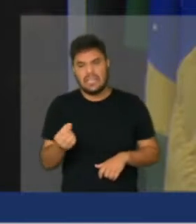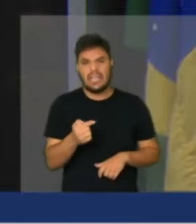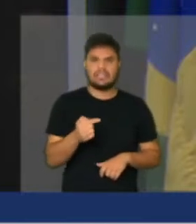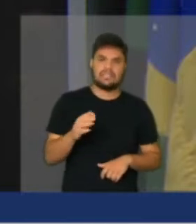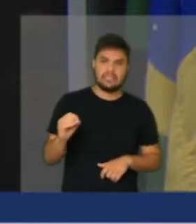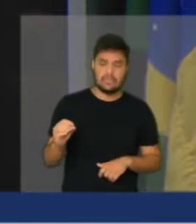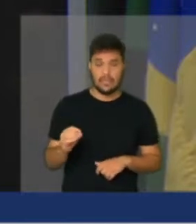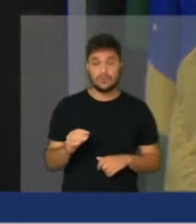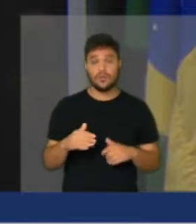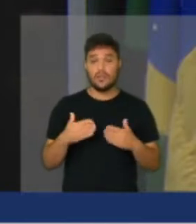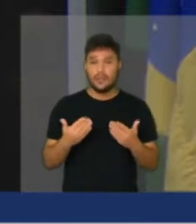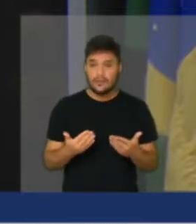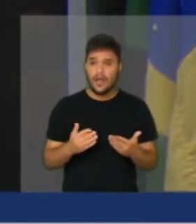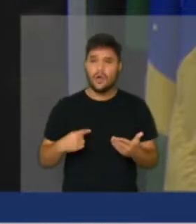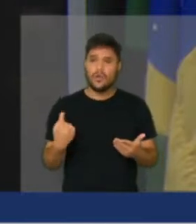NÓS PRECISAMOS DO APOIO DE TODOS OS PARLAMENTARES PARA